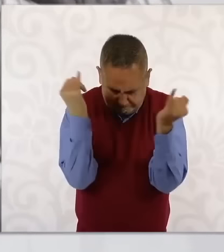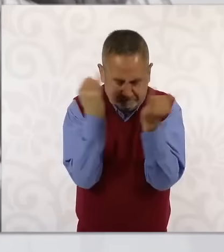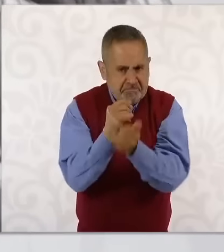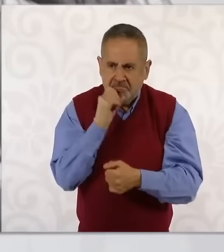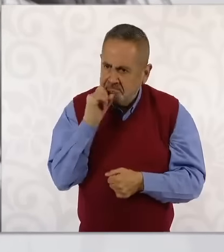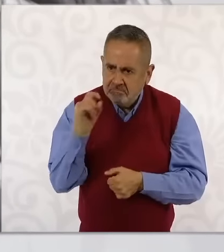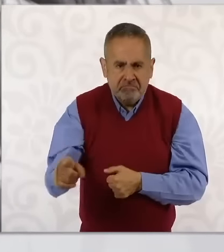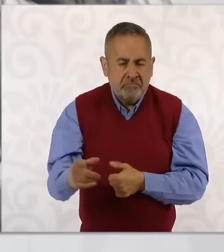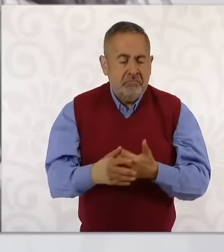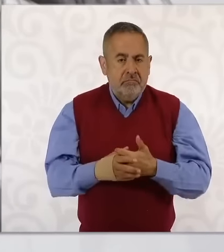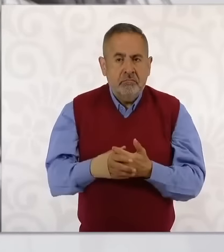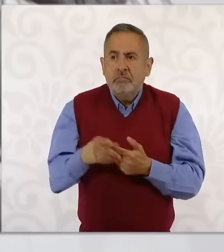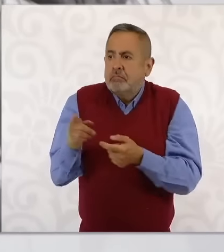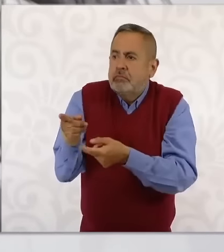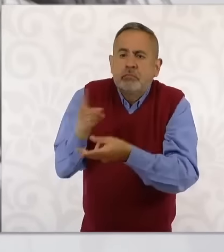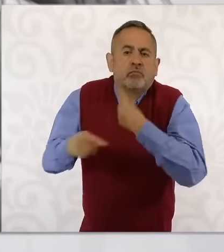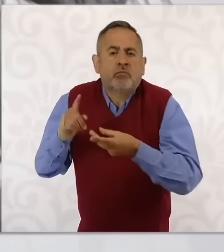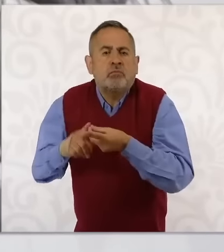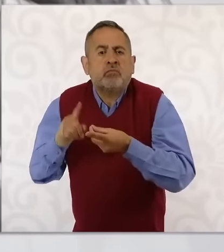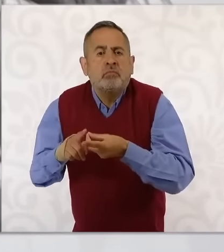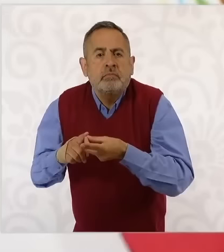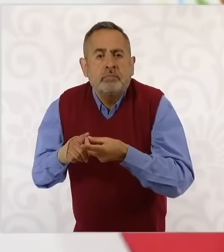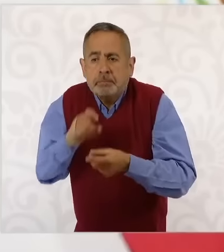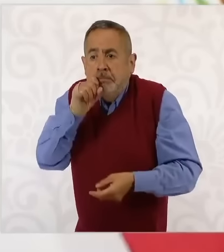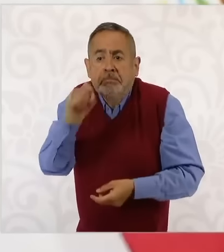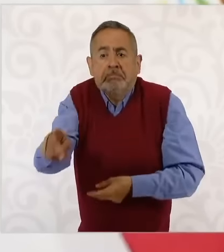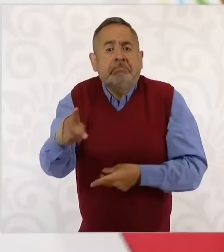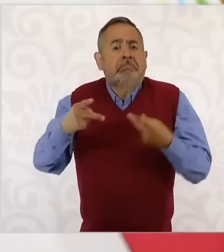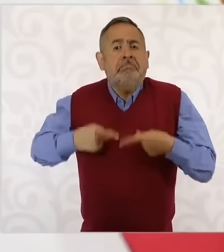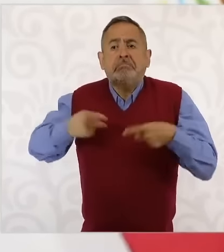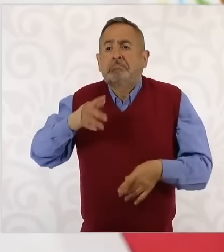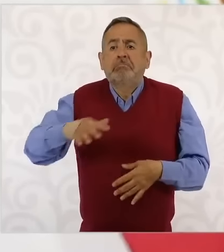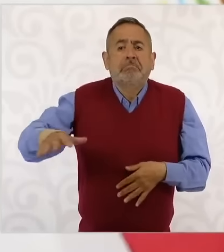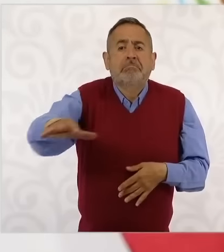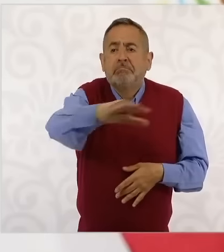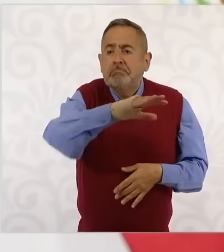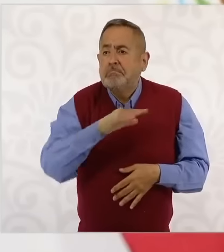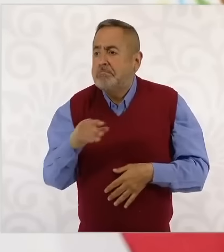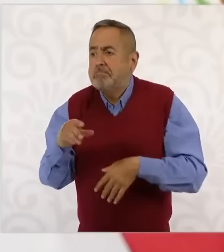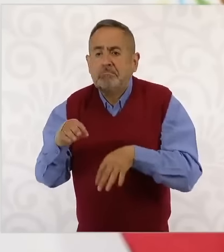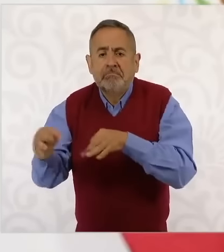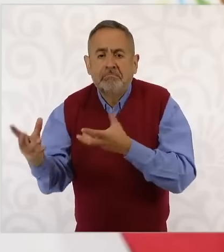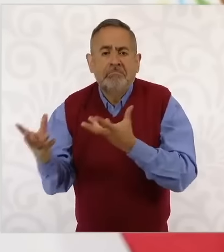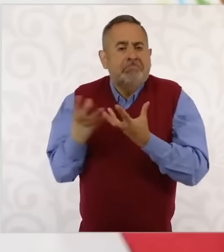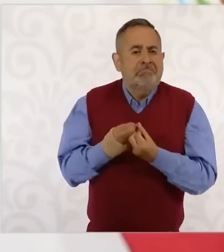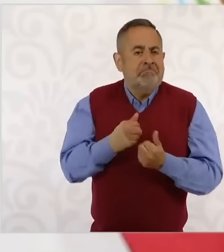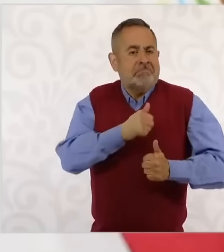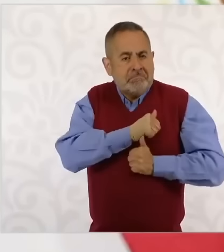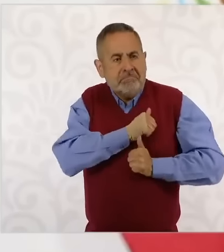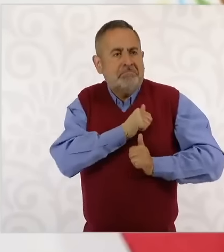y viene del pueblo. Es un sentimiento de solidaridad, de generosidad enorme.